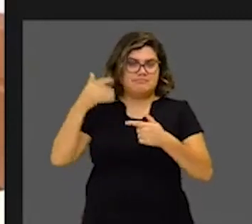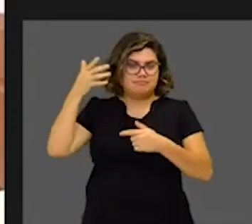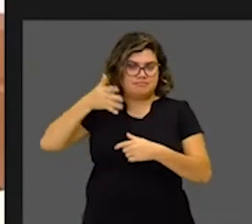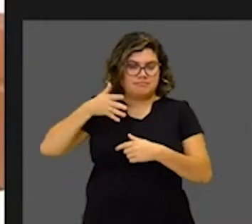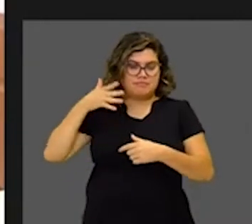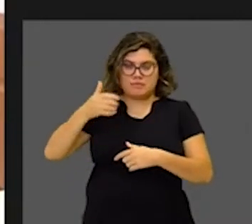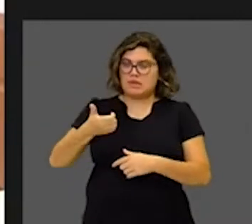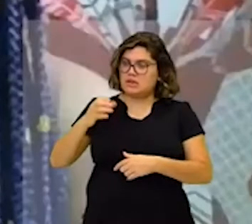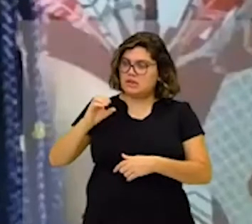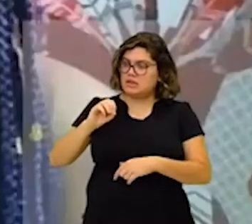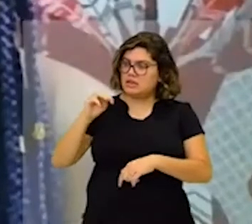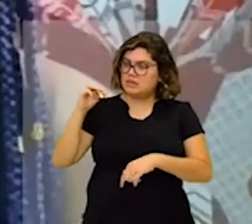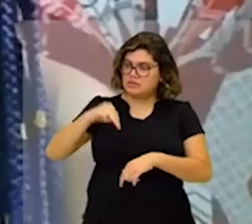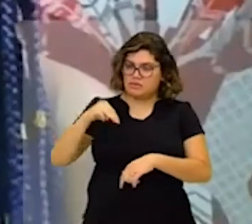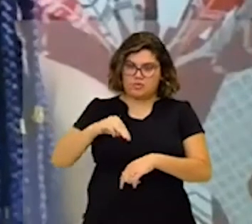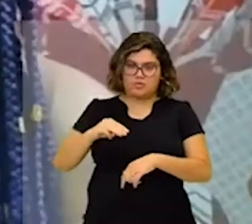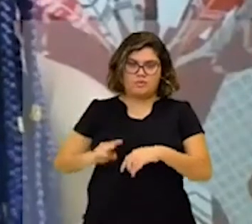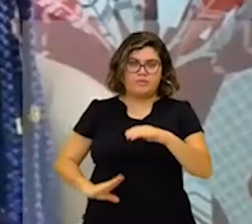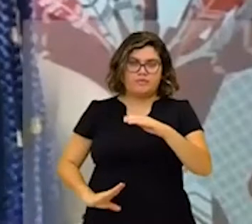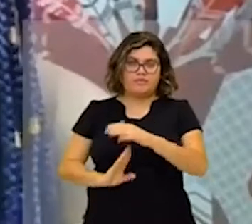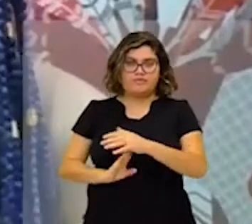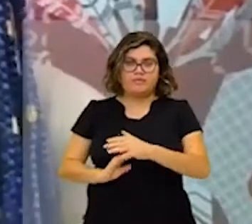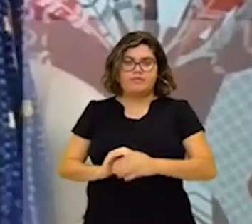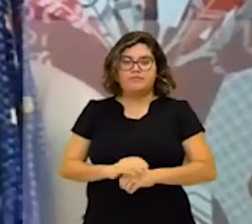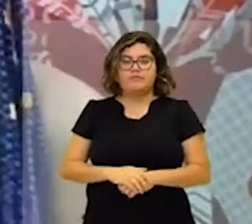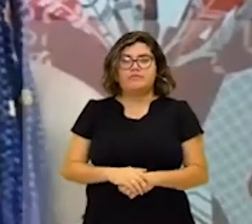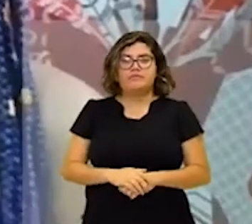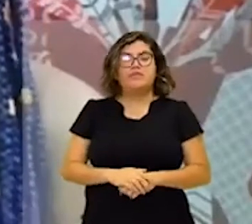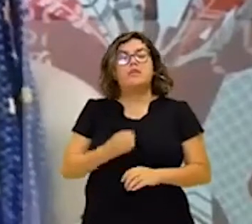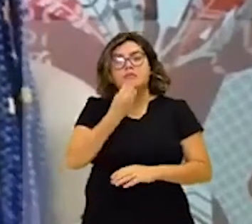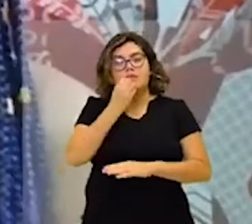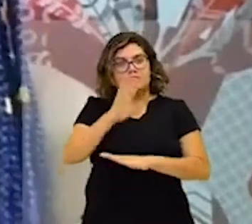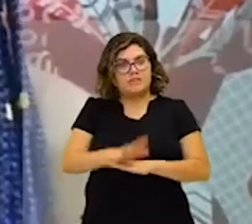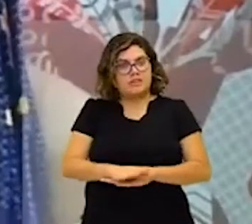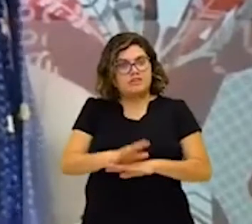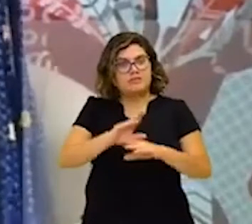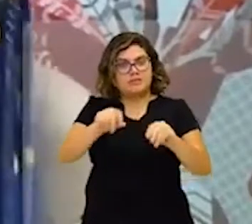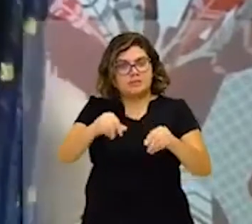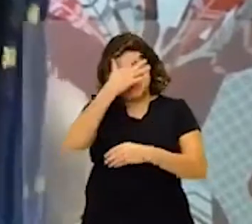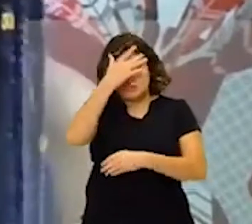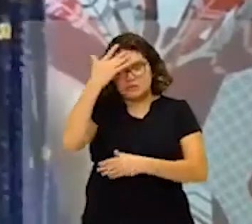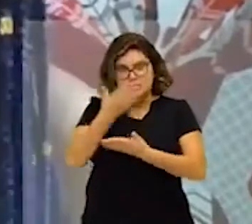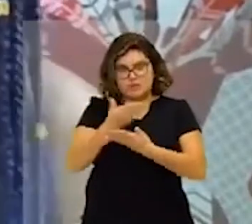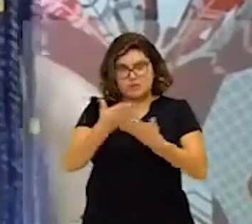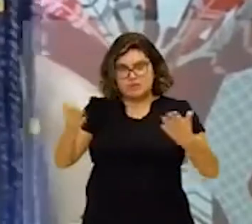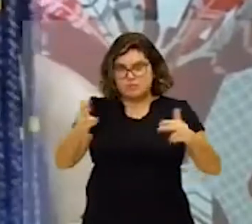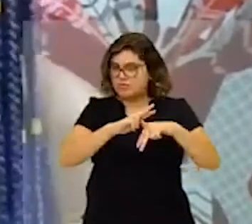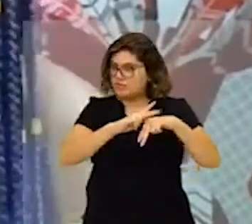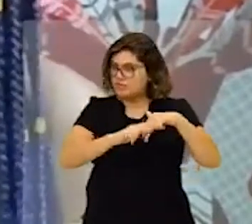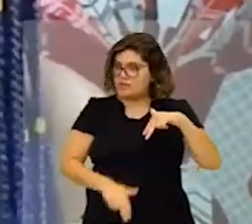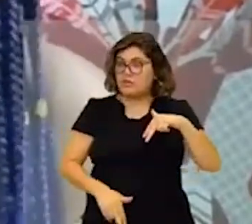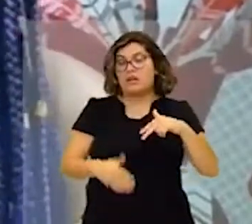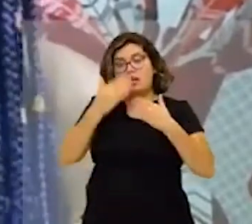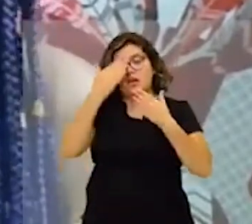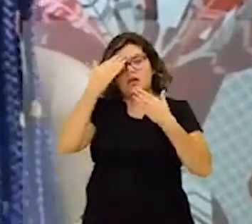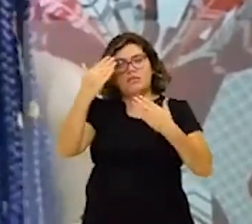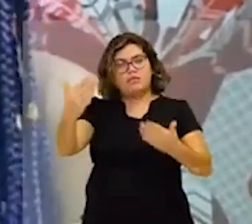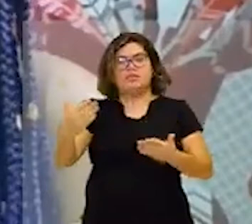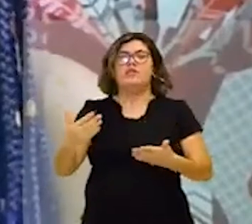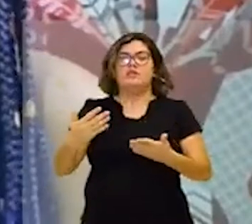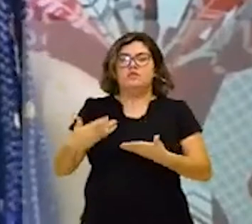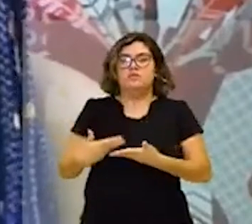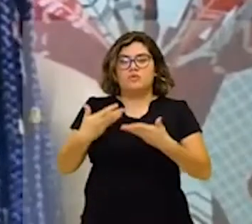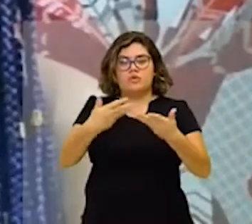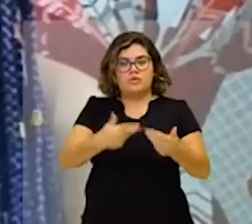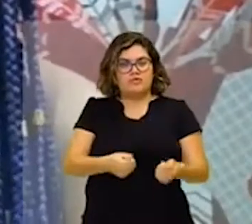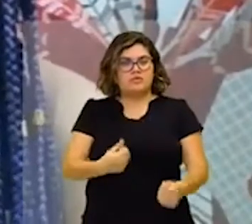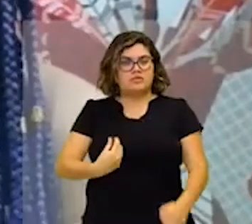e é boa tarde a todos todos de todos agradeço a o convite apresenta a tela poder estar que presente